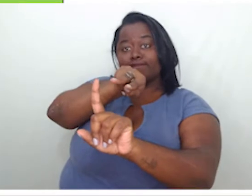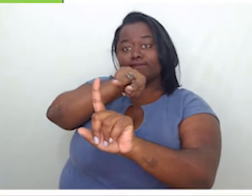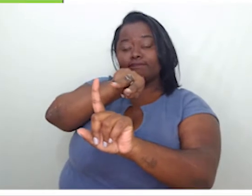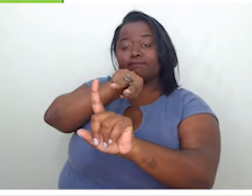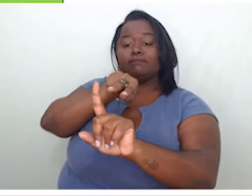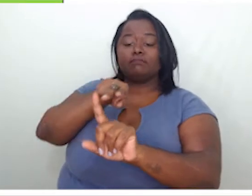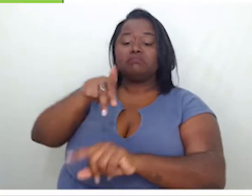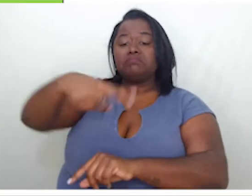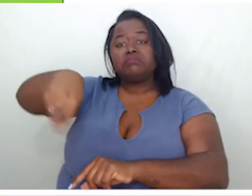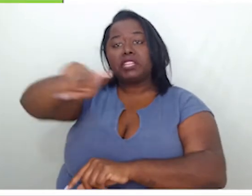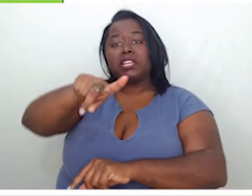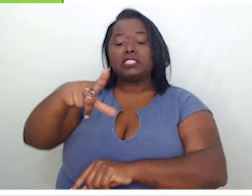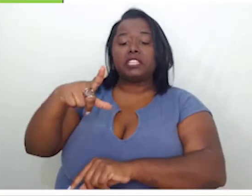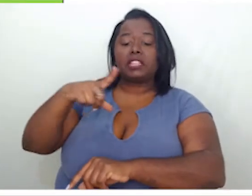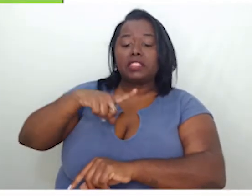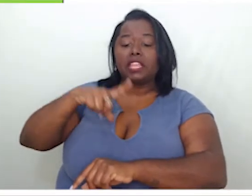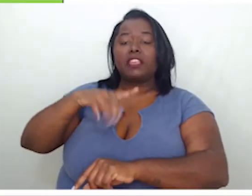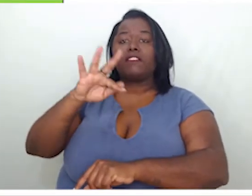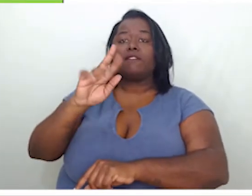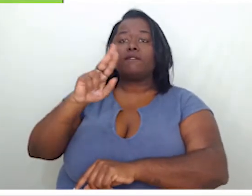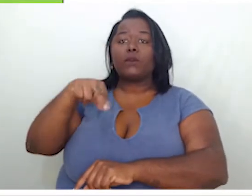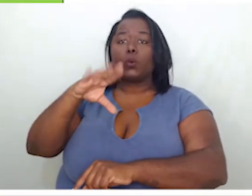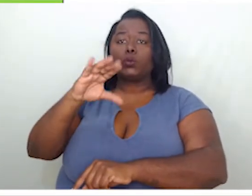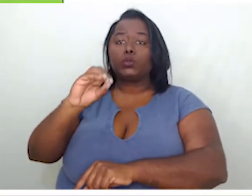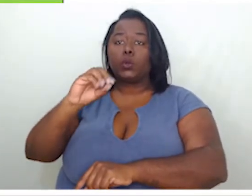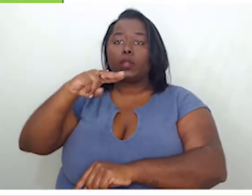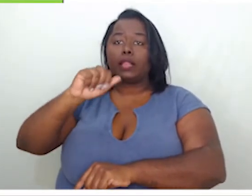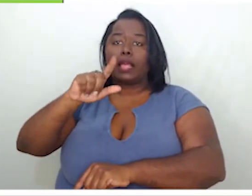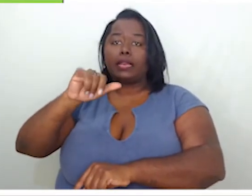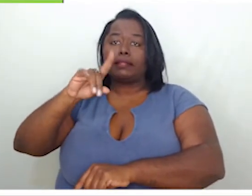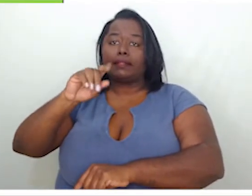que sienten que necesitan del punto de vista del aprendizaje,